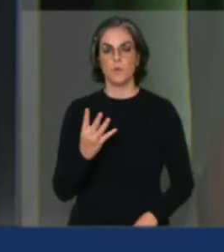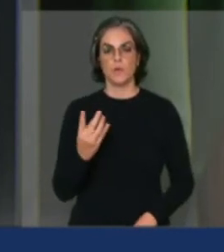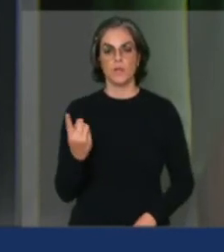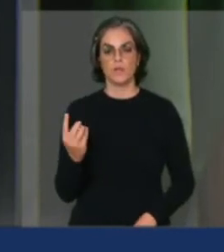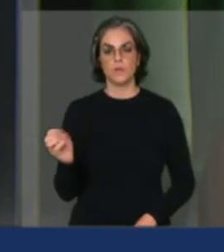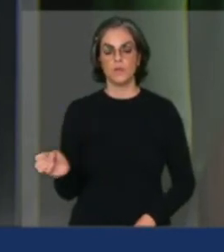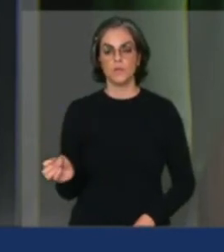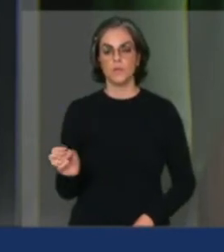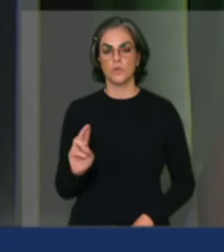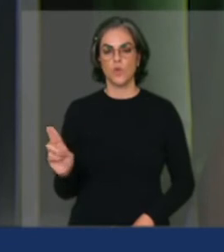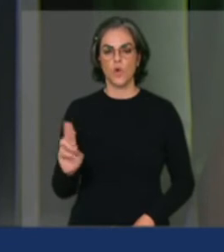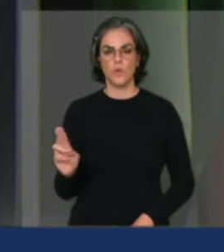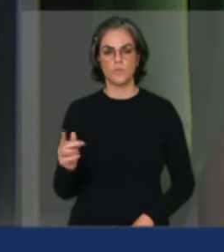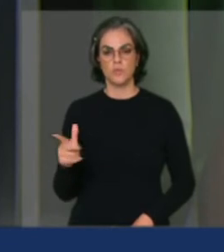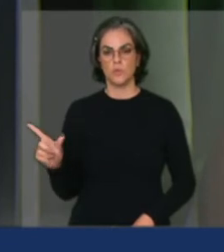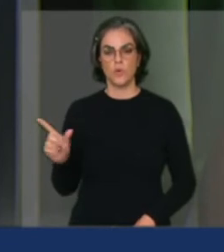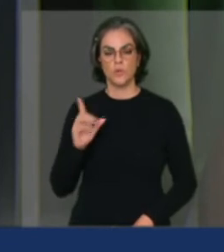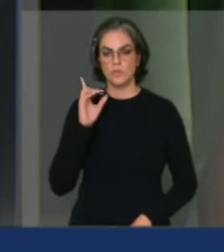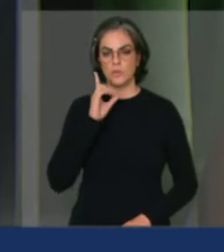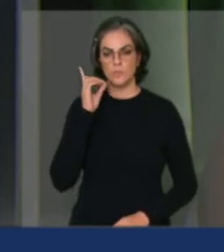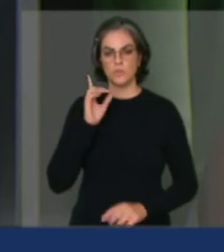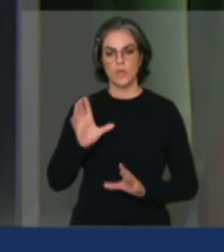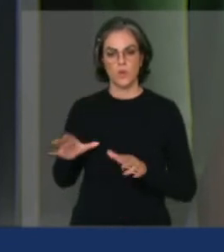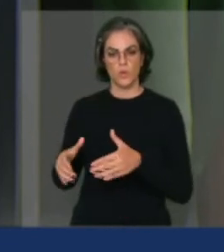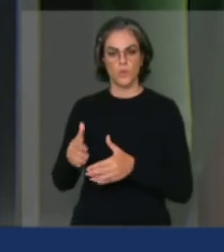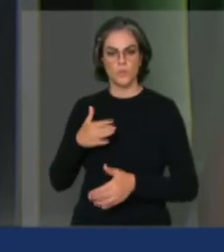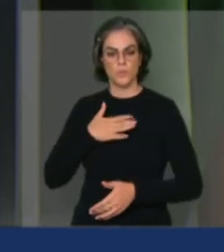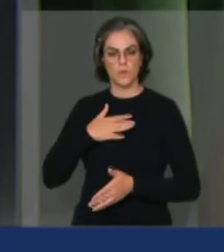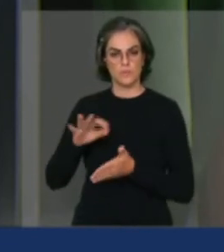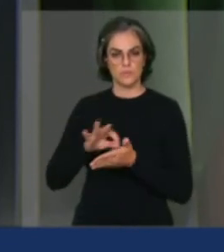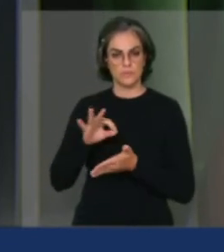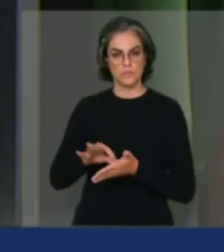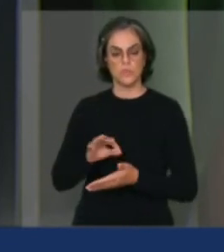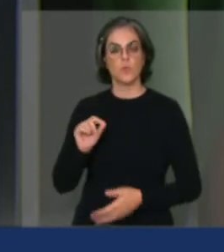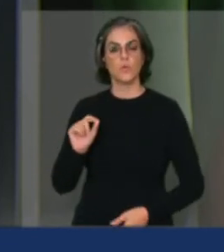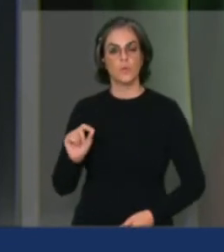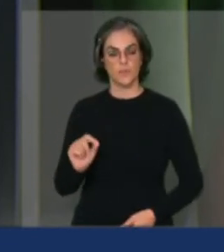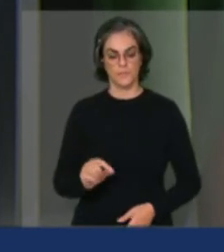NOBRES DEPUTADOS DA MINHA BANCADA, PROJETO QUE VEM NO